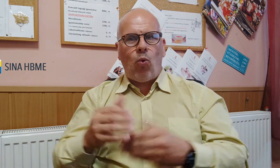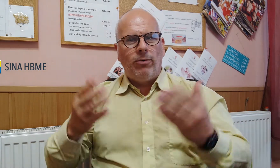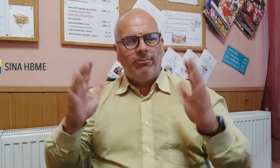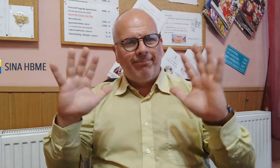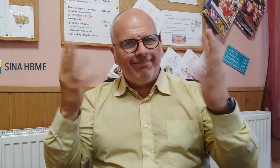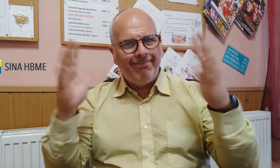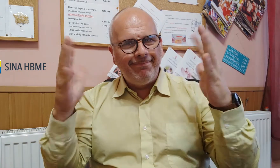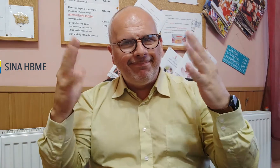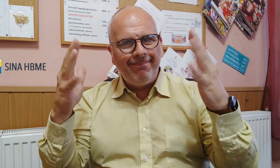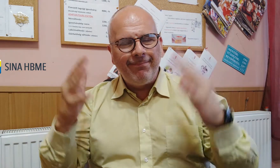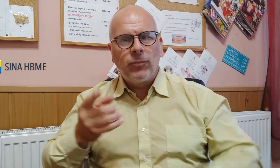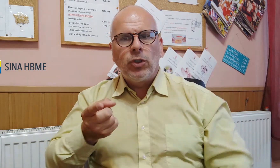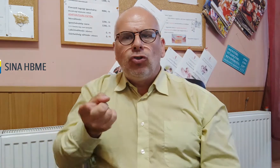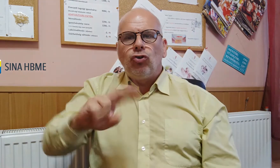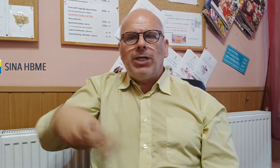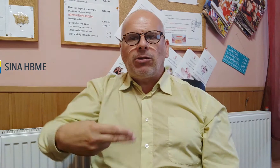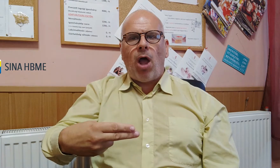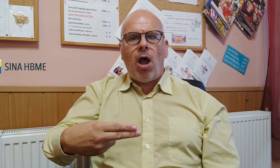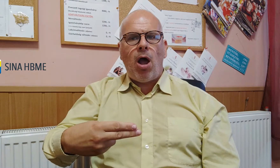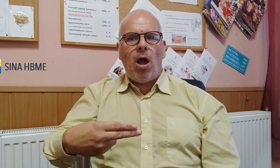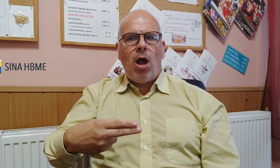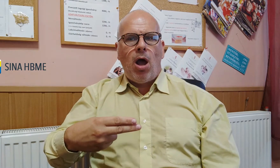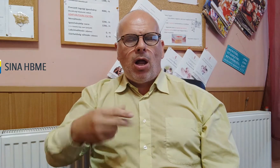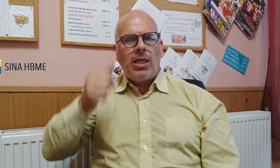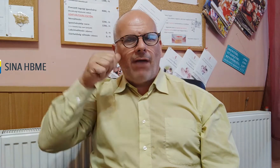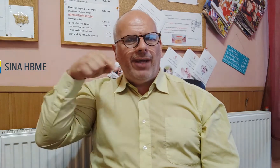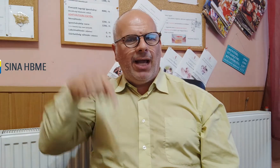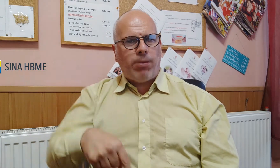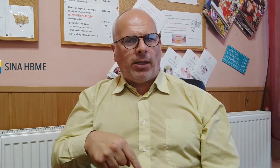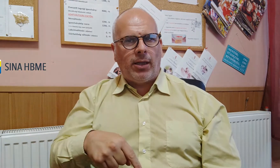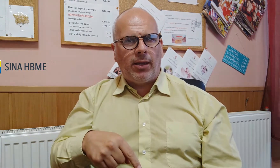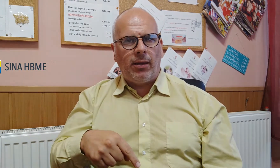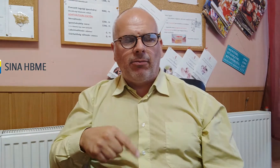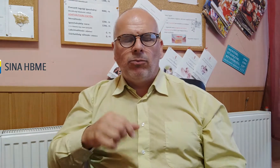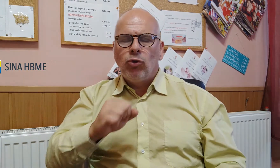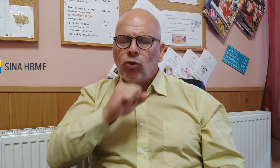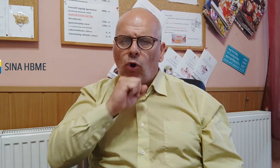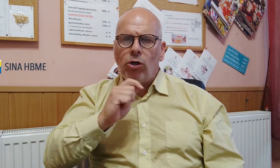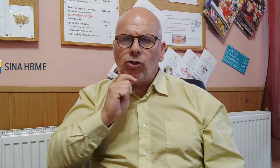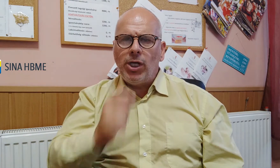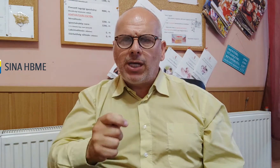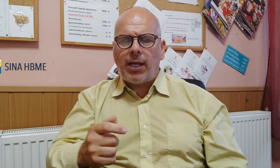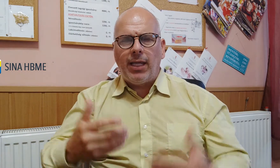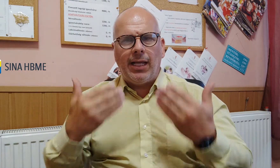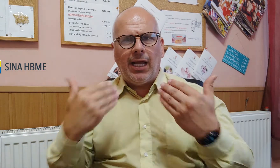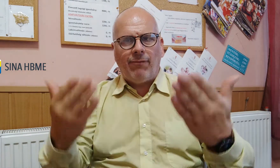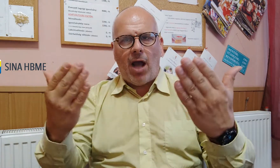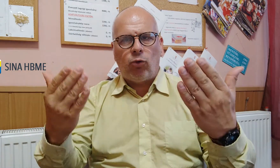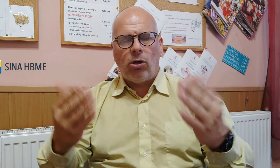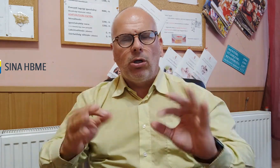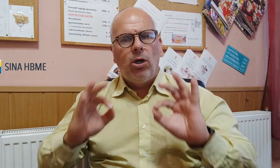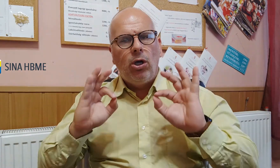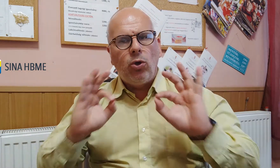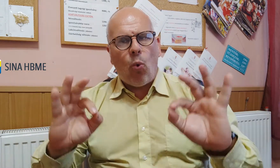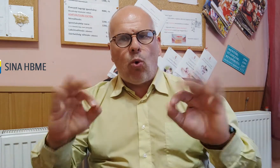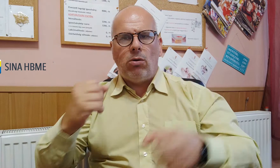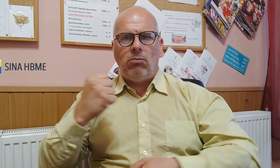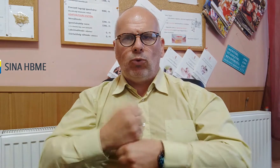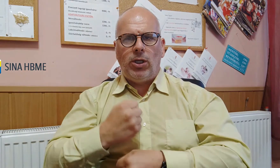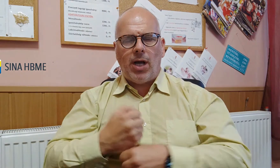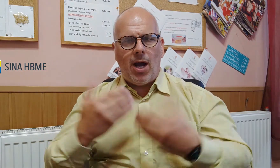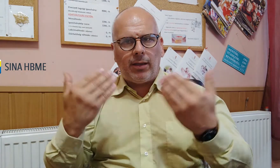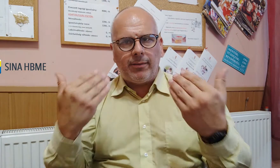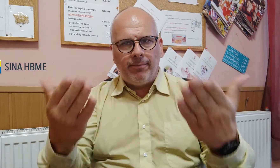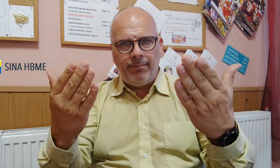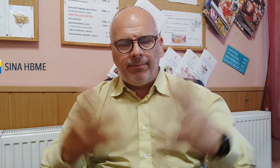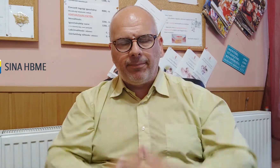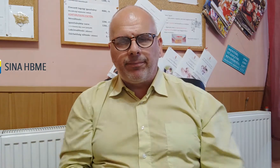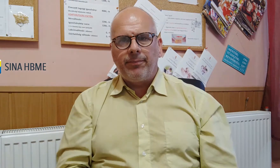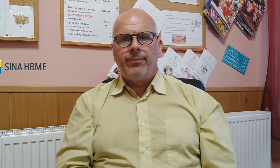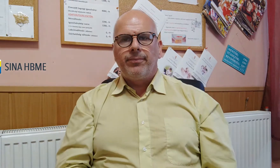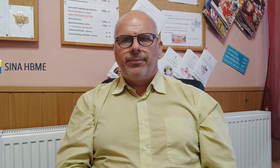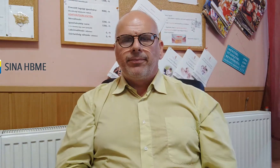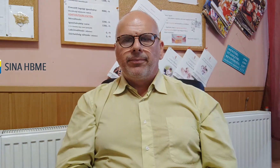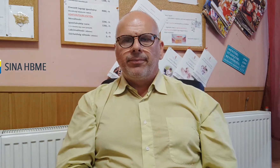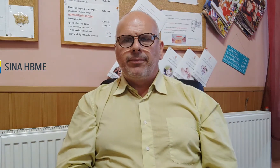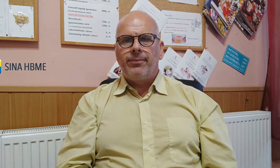SINA-HBME nevében jó munkát, sikereket kívánunk